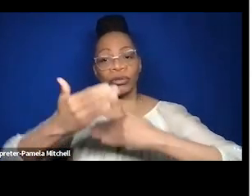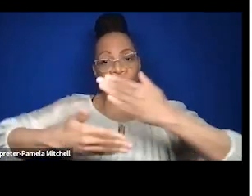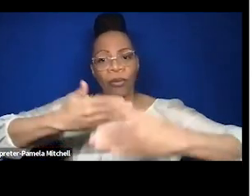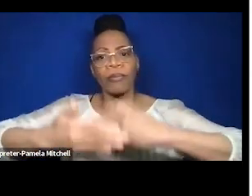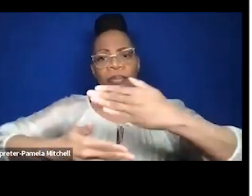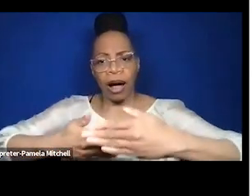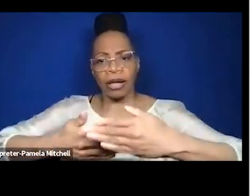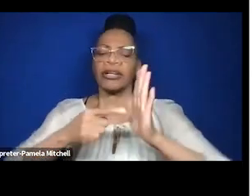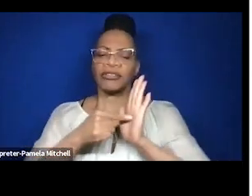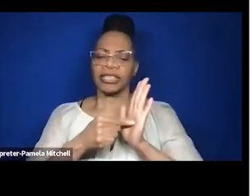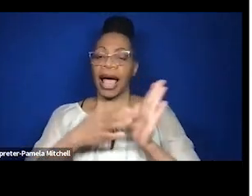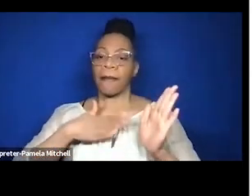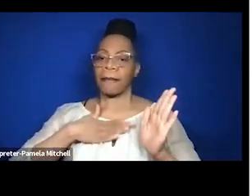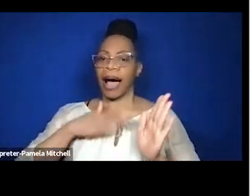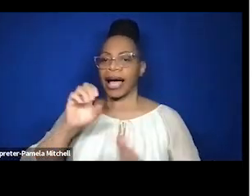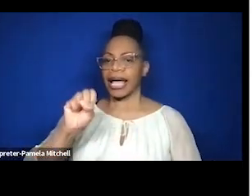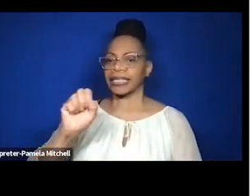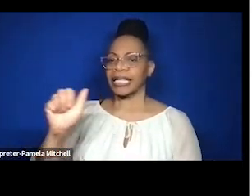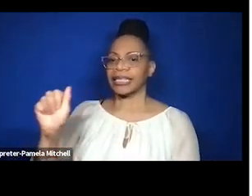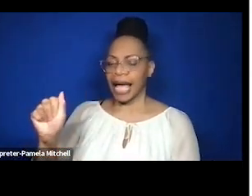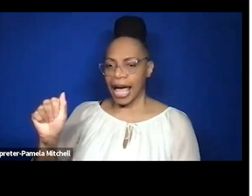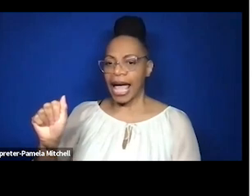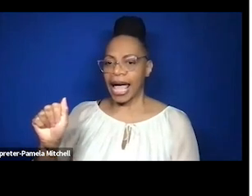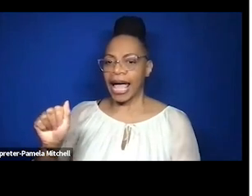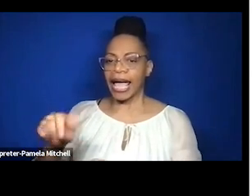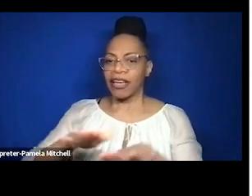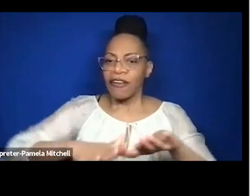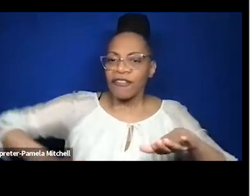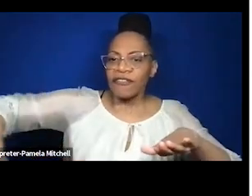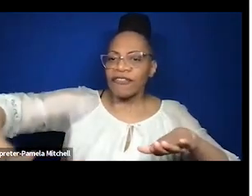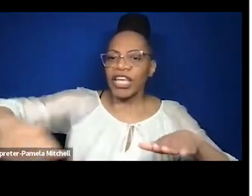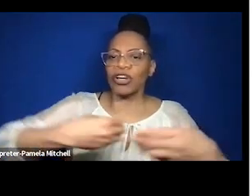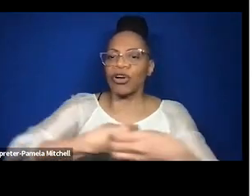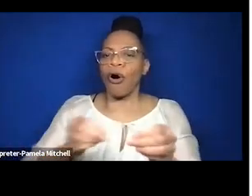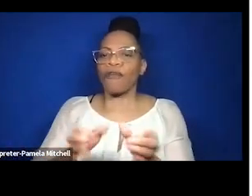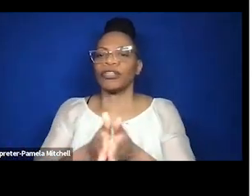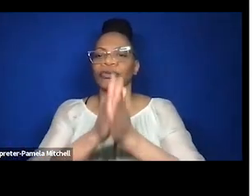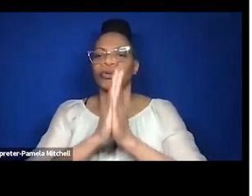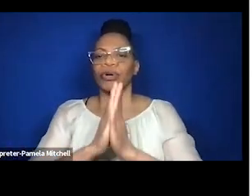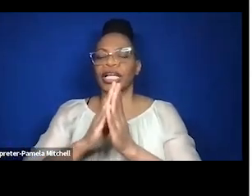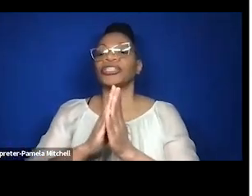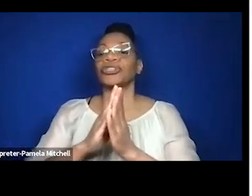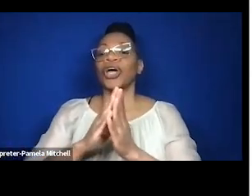Por ejemplo, mi enlace de la oficina de campo de la SSA solicitó que incluya el SSA-16